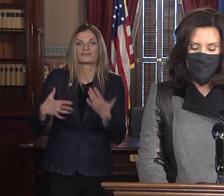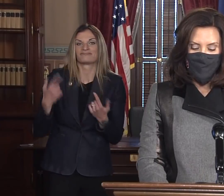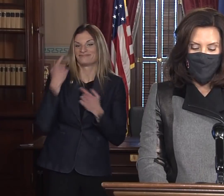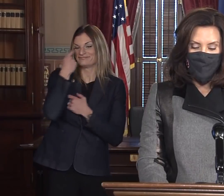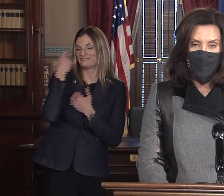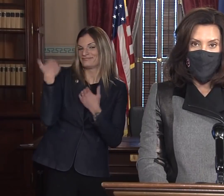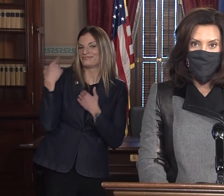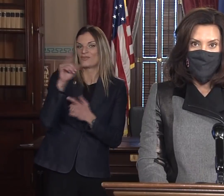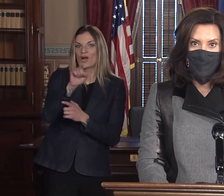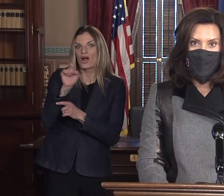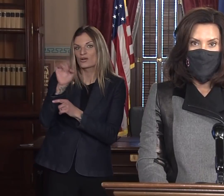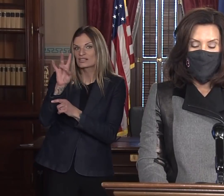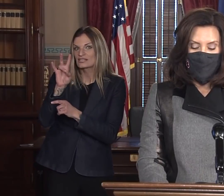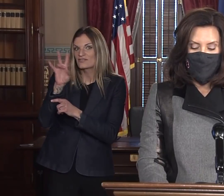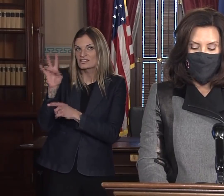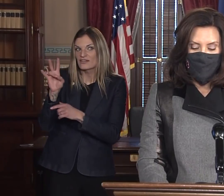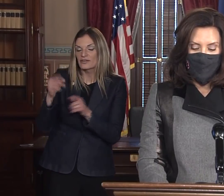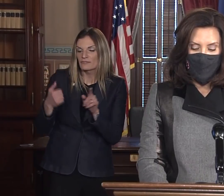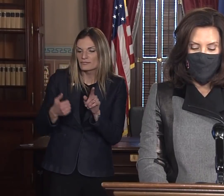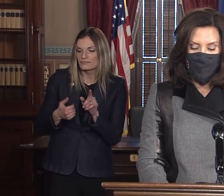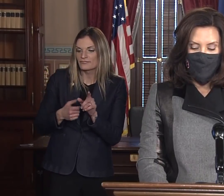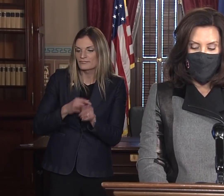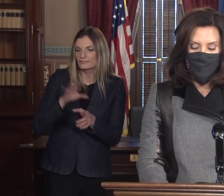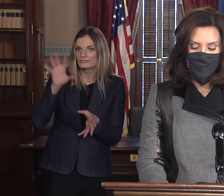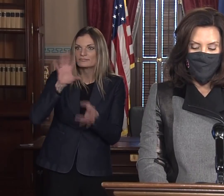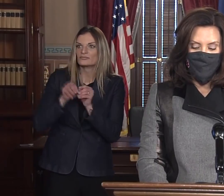SECTOR HAS BEEN HIT HARD. THIS MONTH MY ADMINISTRATION